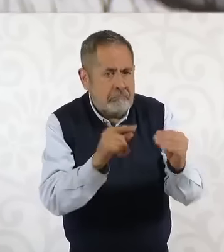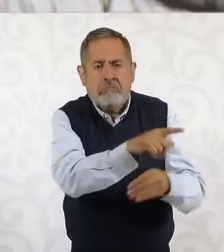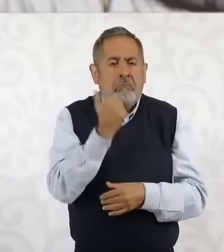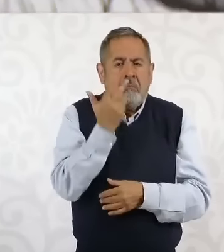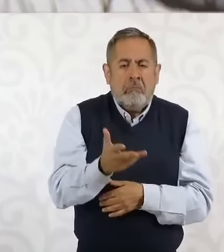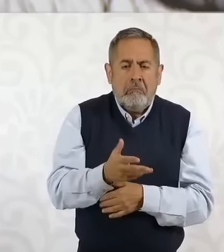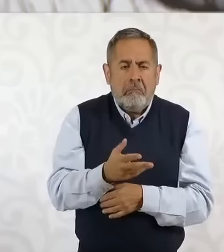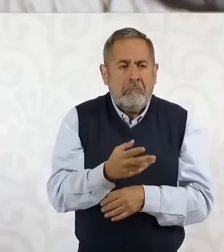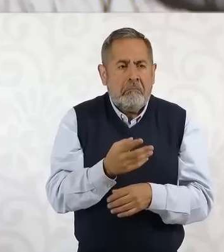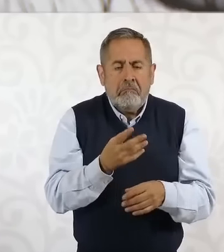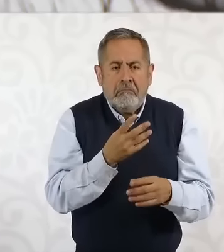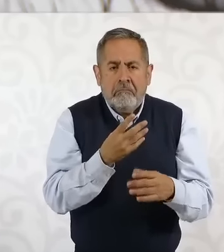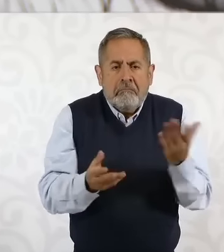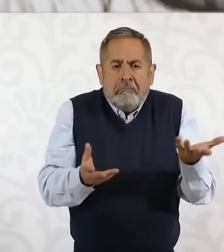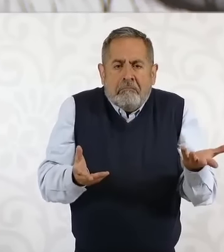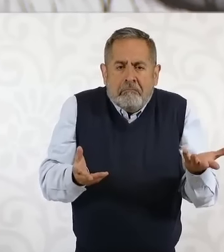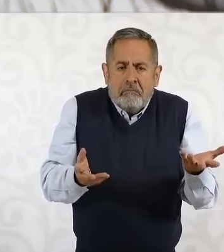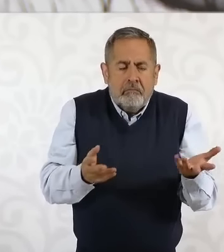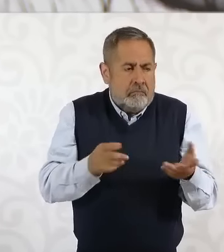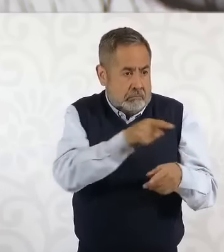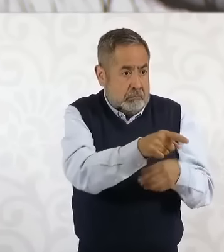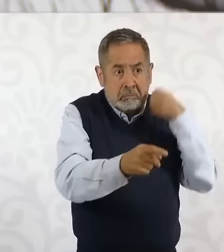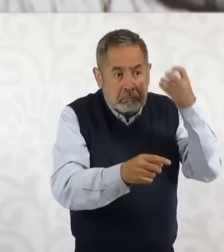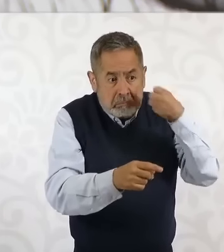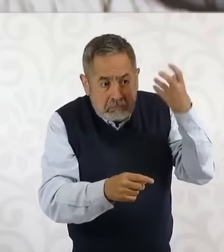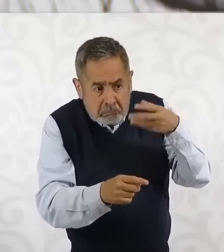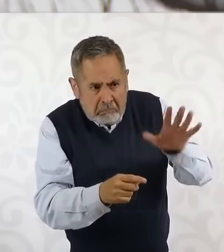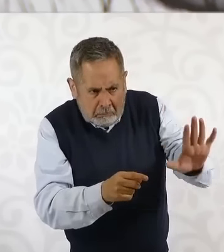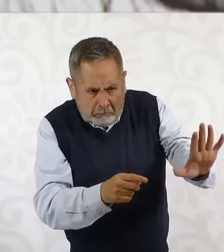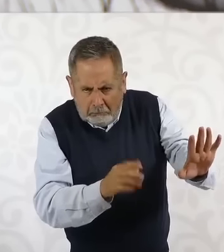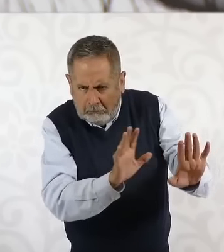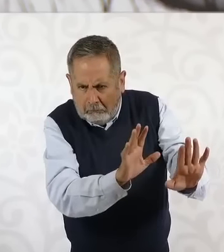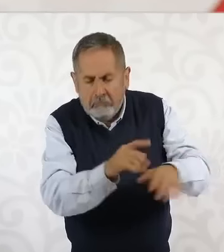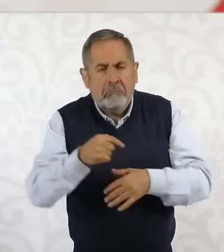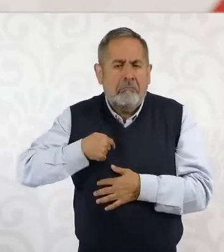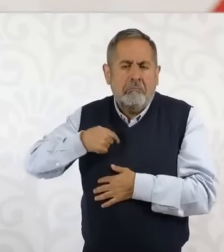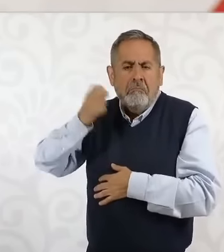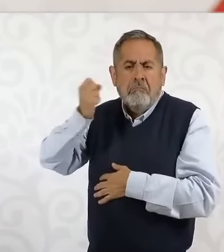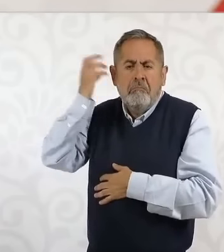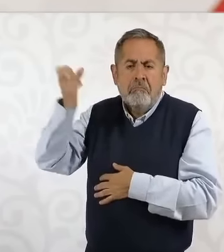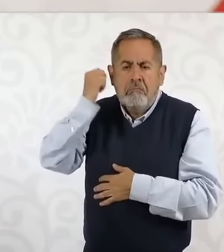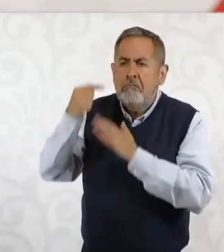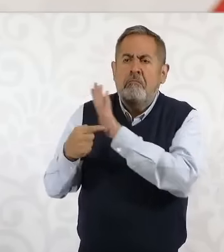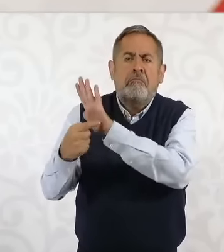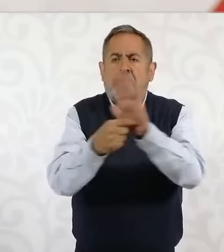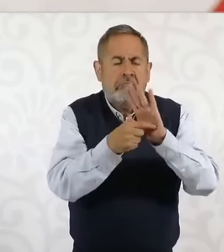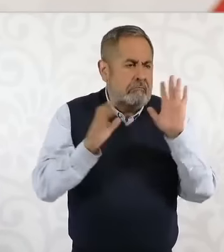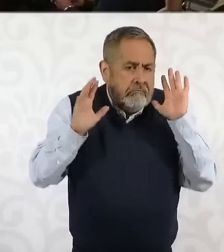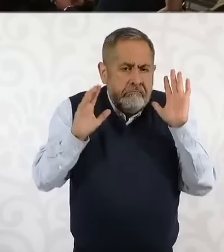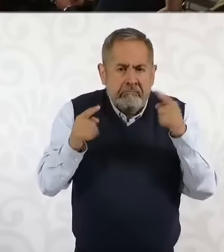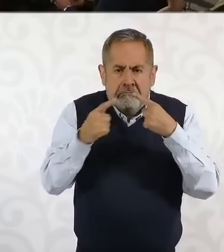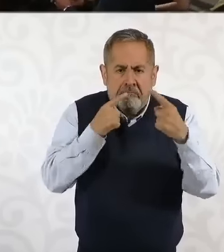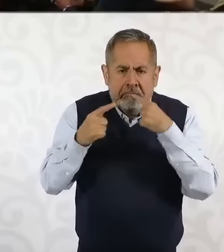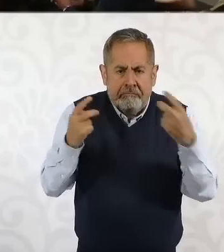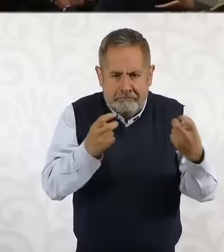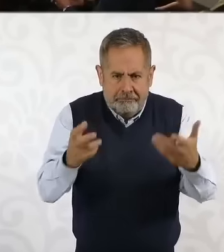una plática y cada quien tiene un espacio de difusión, de discusión, de debate. El